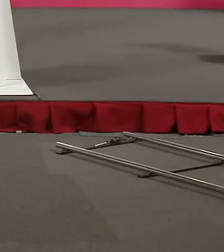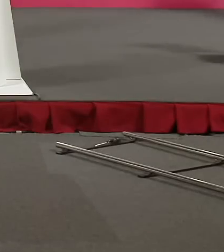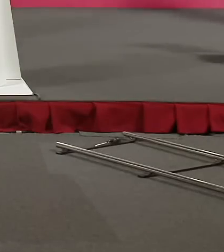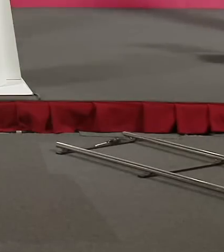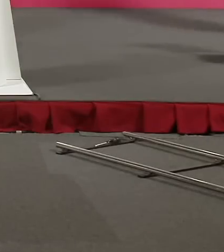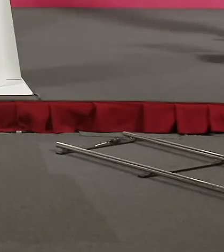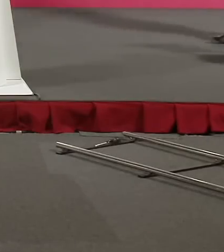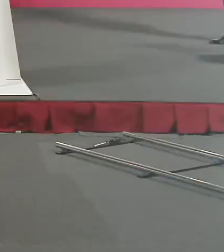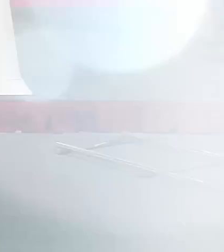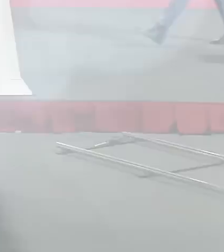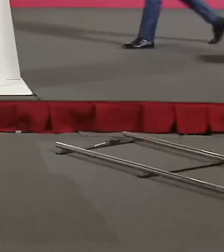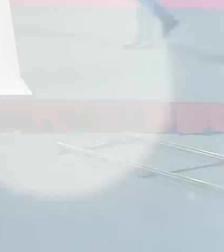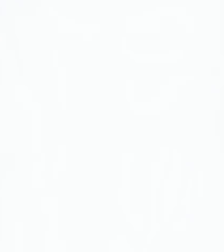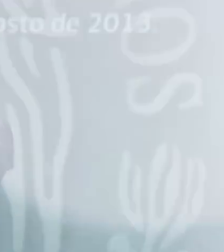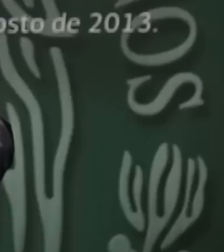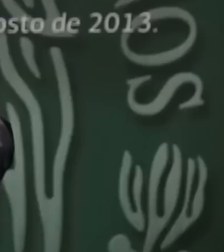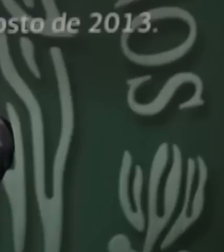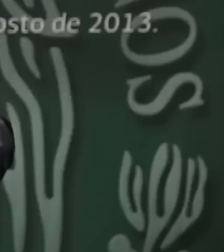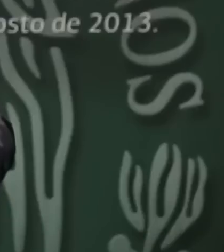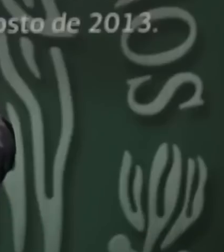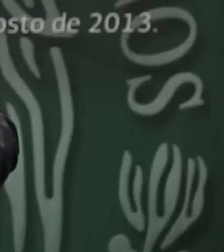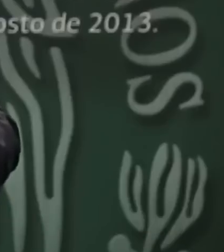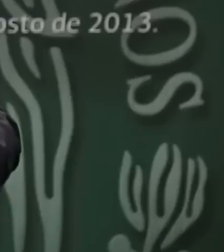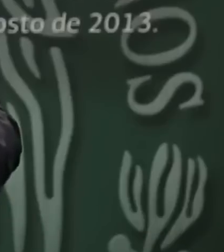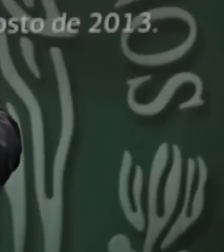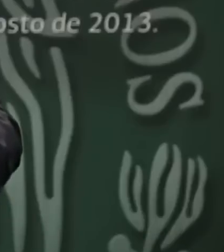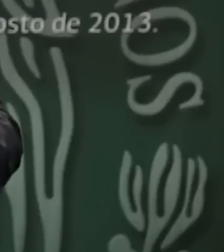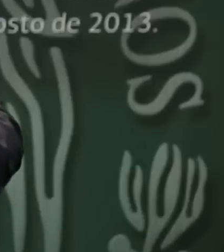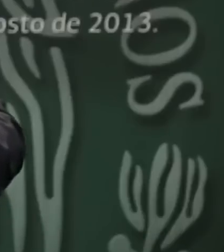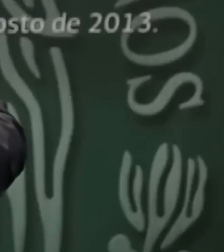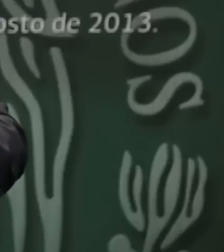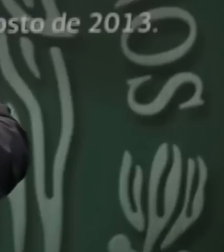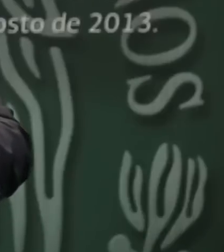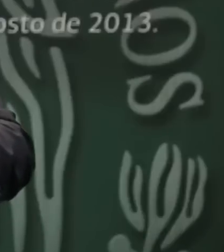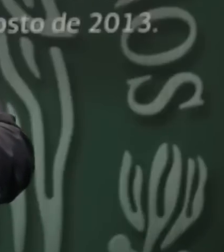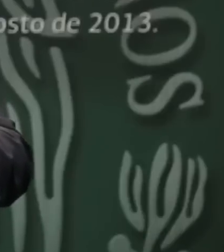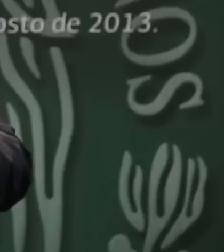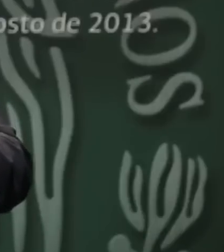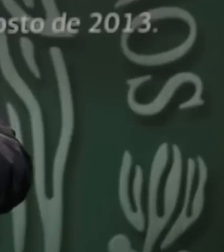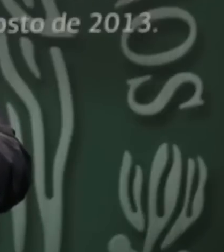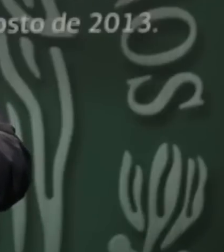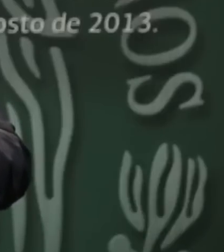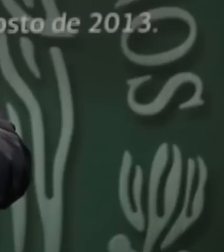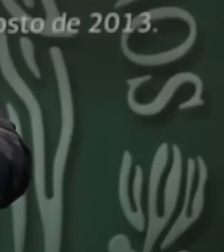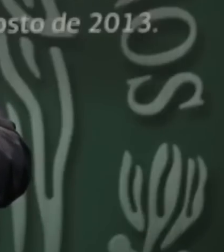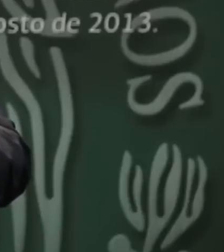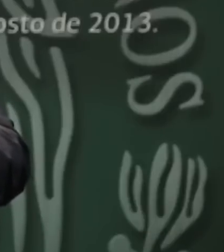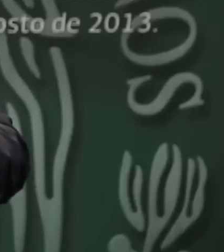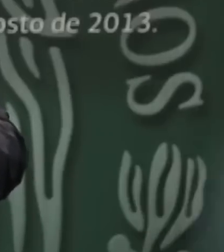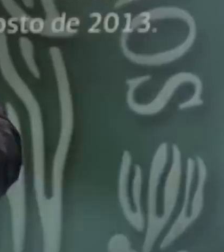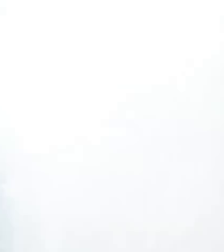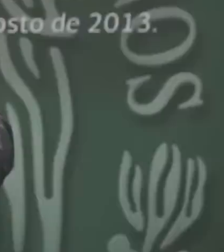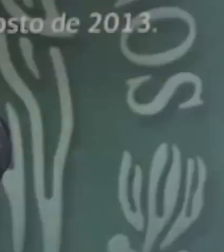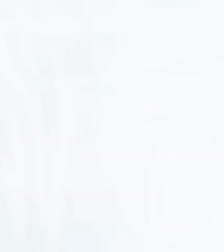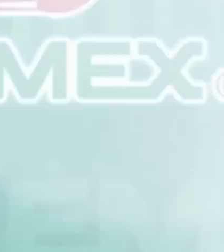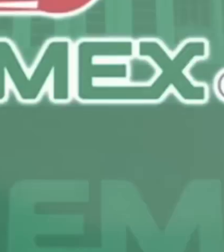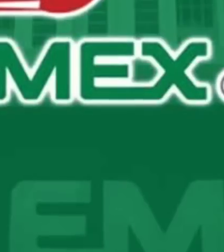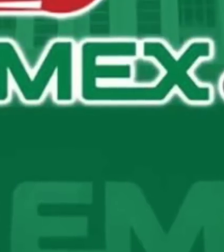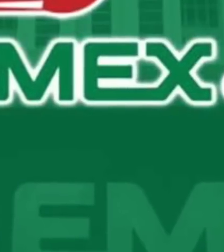año 2013 por el expresidente Enrique Peña Nieto por lo que la Comisión Federal de Electricidad y